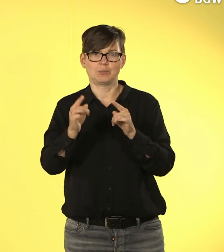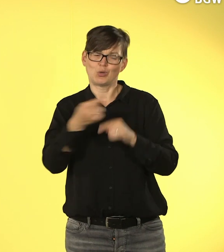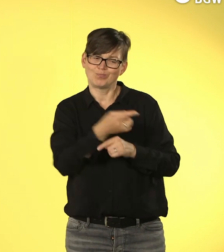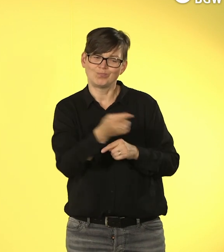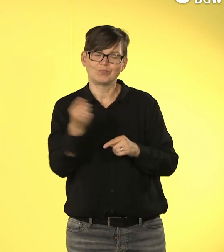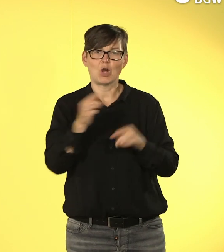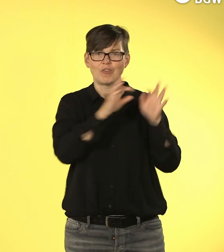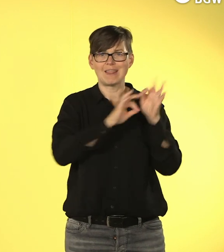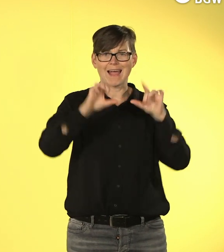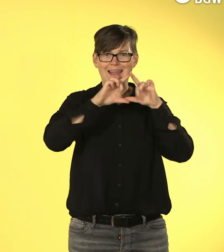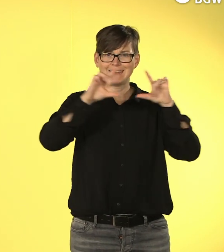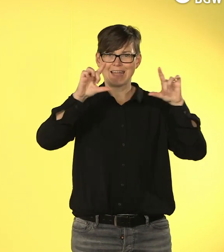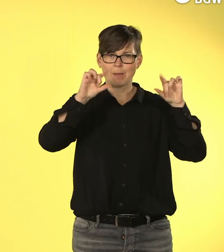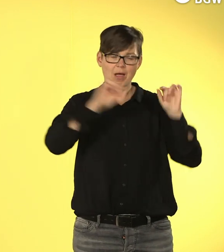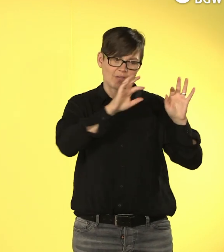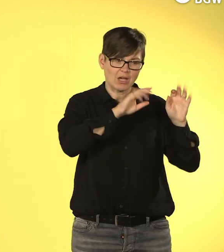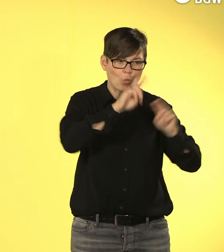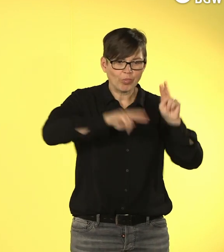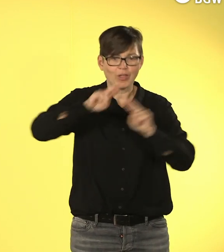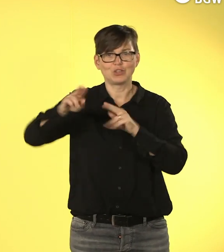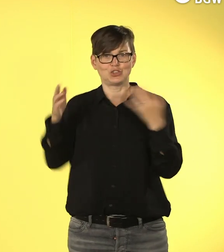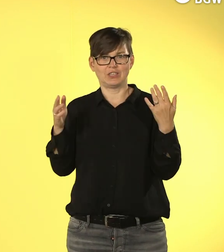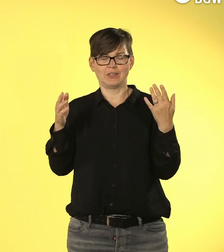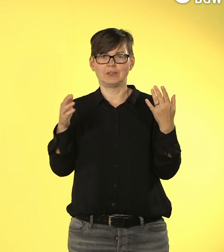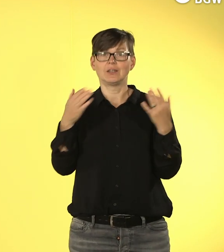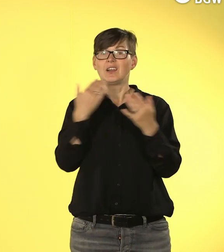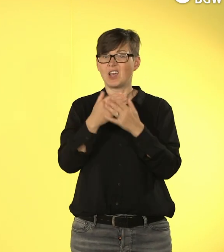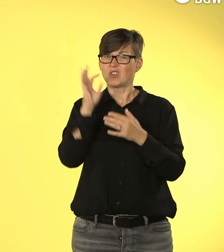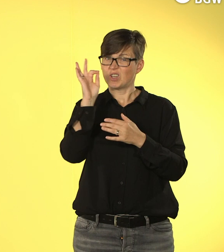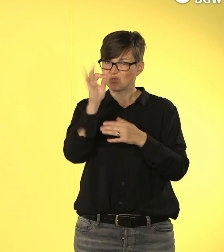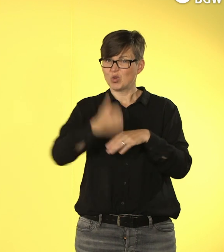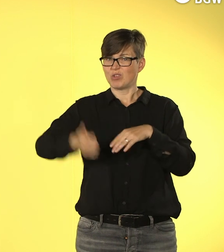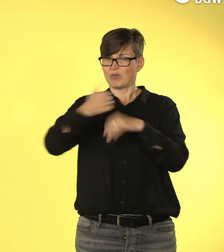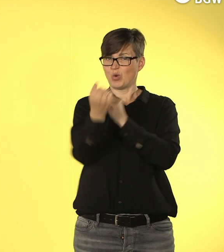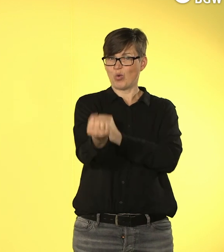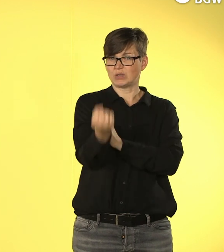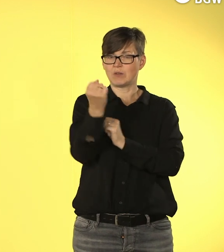Das macht es schwierig für euch Führungskräfte,